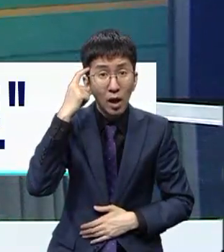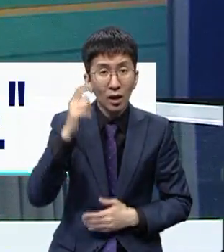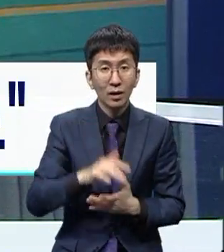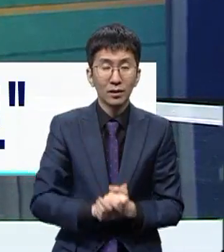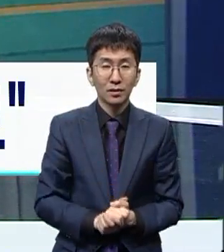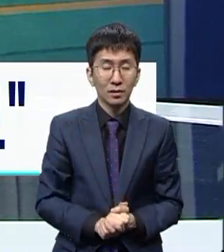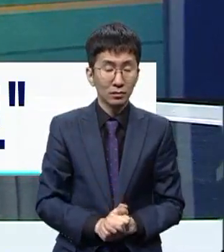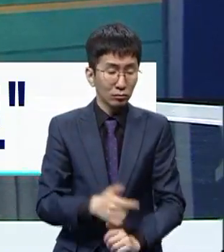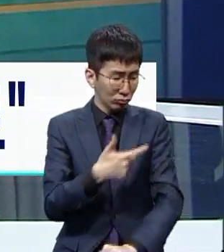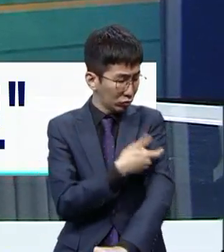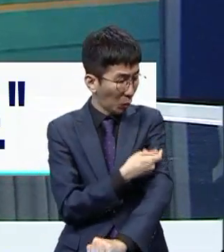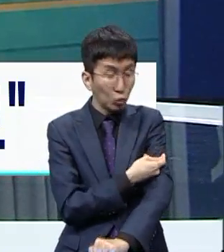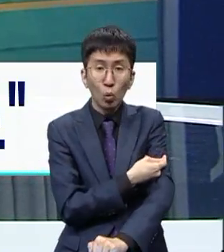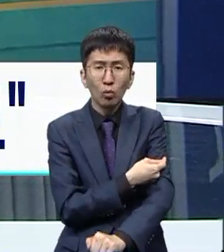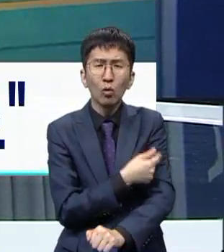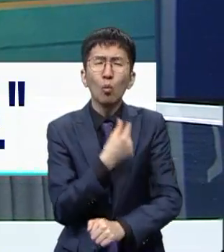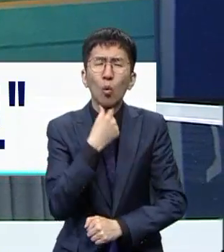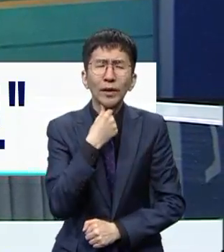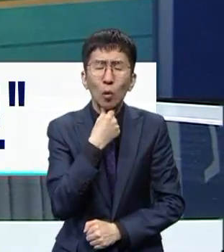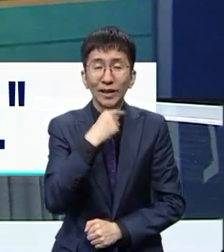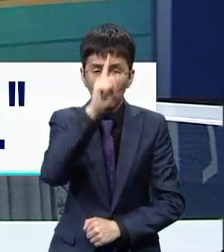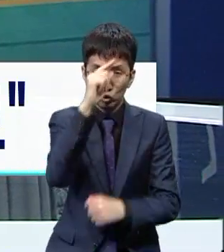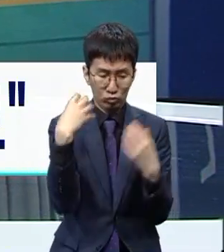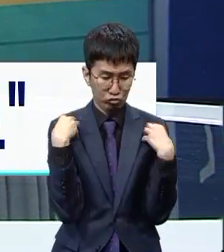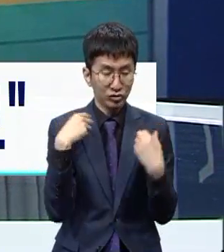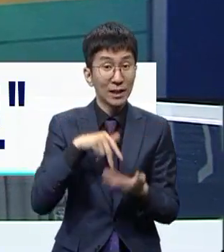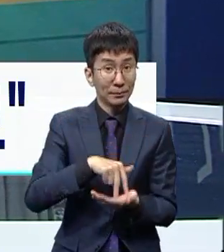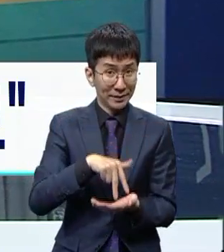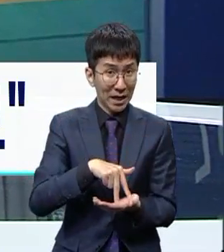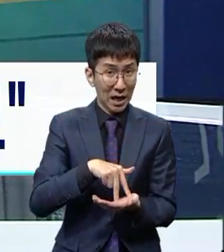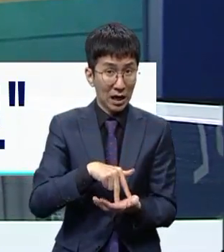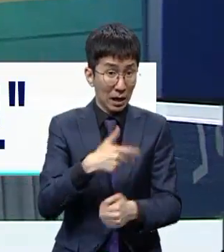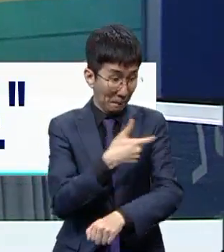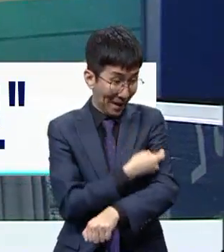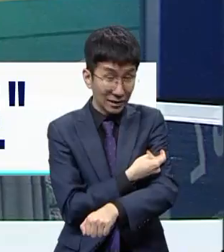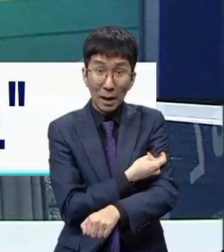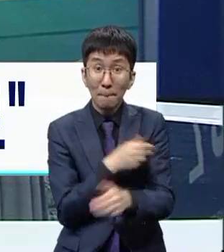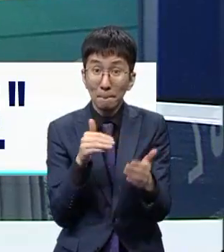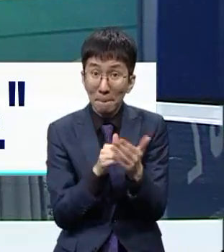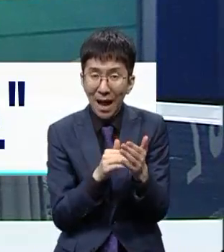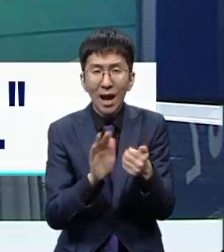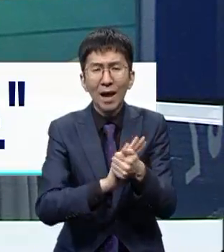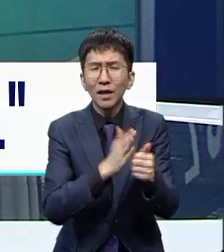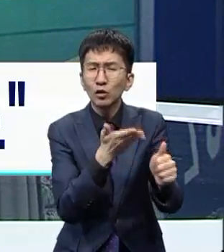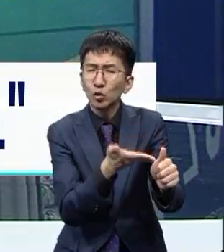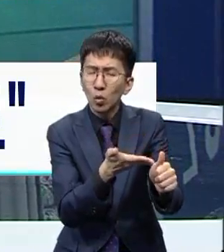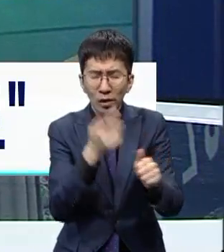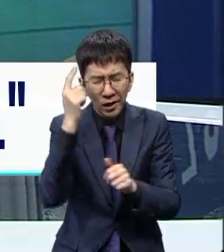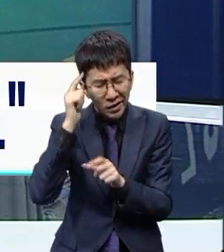당국은 접종률을 높이기 위해서 백신을 맞으면 별도의 혜택을 주는 방안도 검토하고 있습니다.